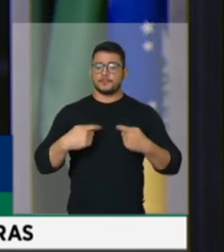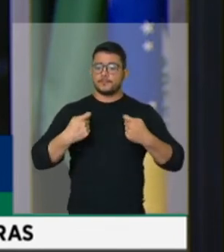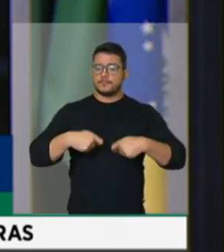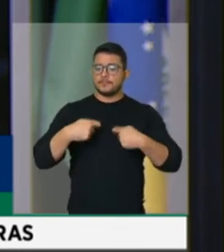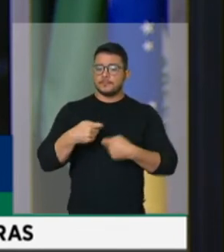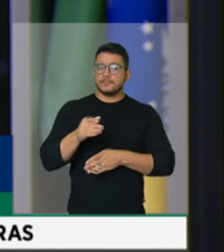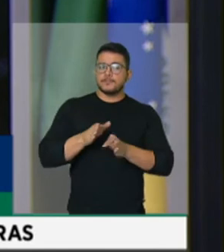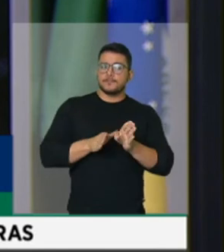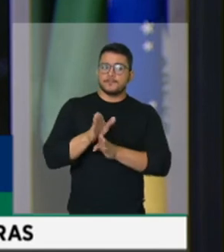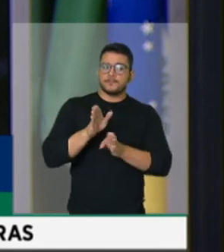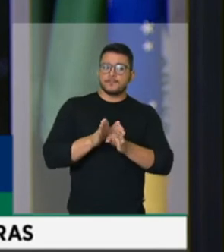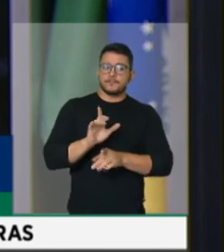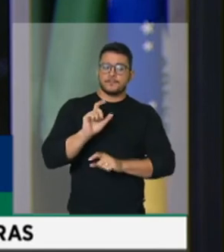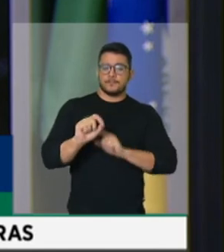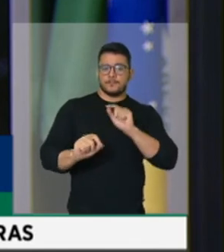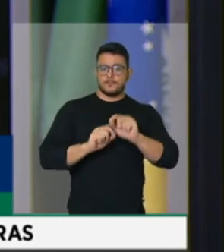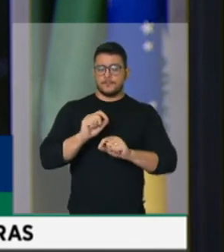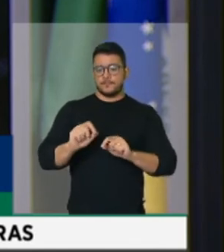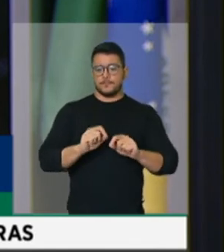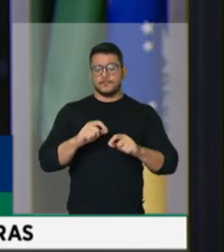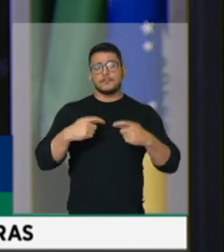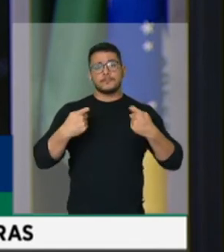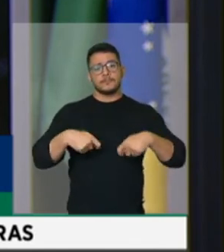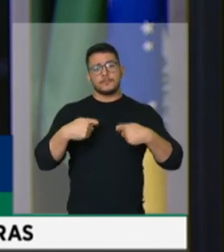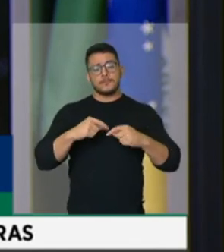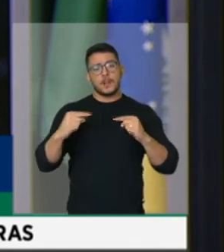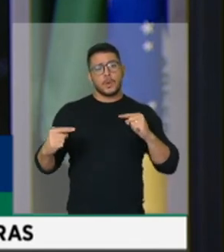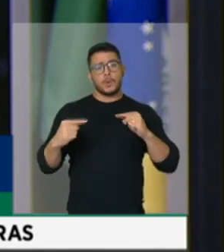EXIME... O PODER EXECUTIVO DA OBRIGATORIEDADE DE OBTER PRÉVIA AUTORIZAÇÃO LEGISLATIVA QUANDO FOR O CASO.